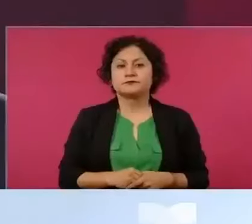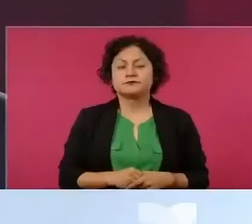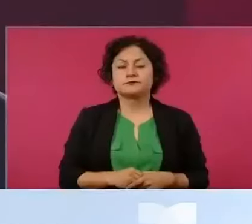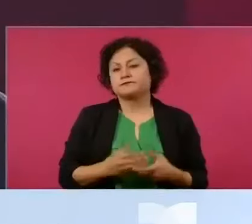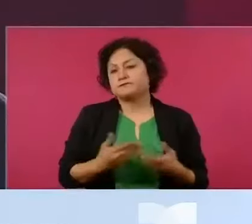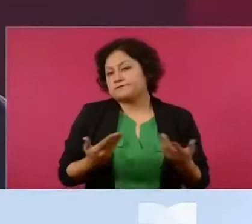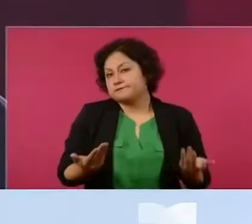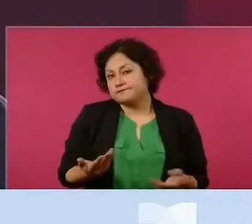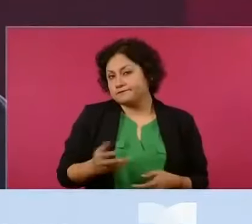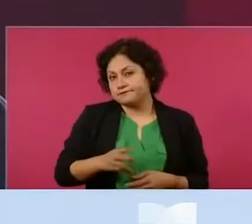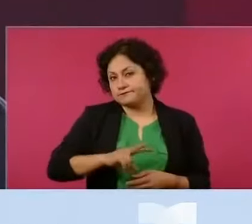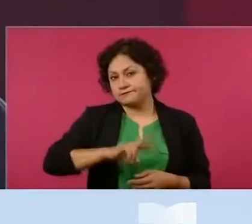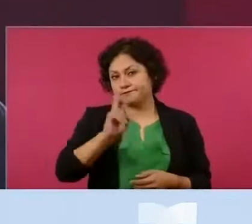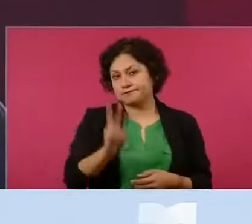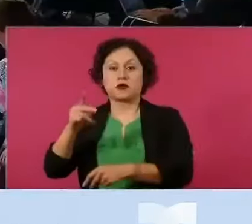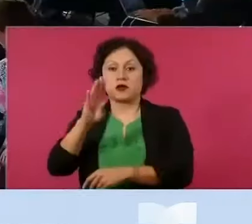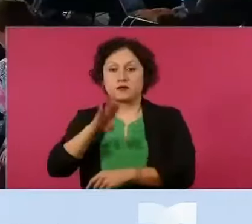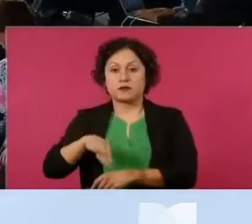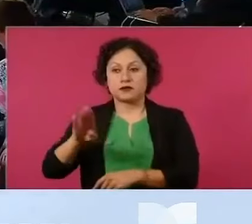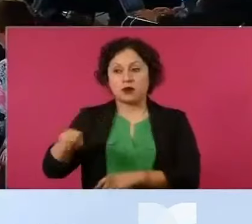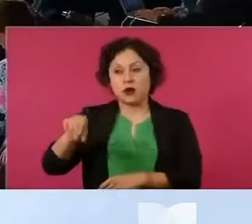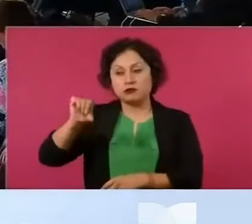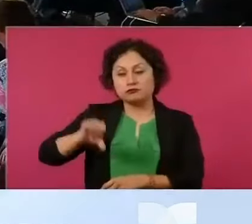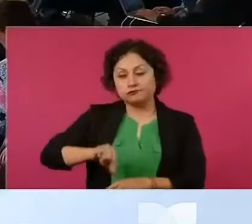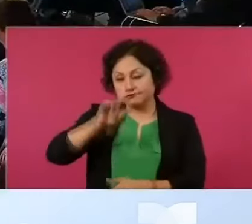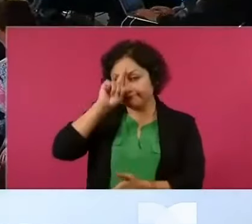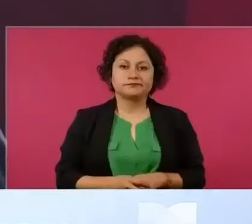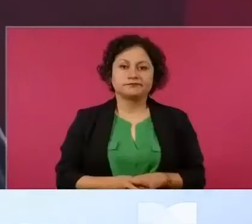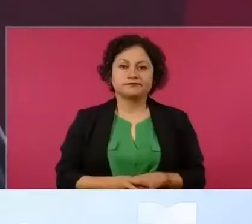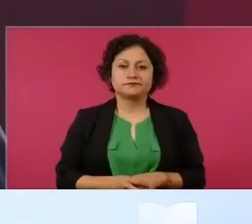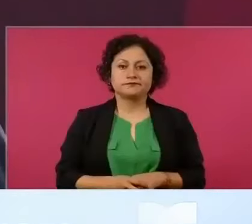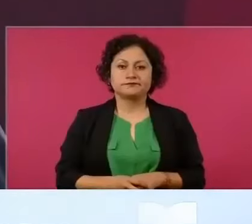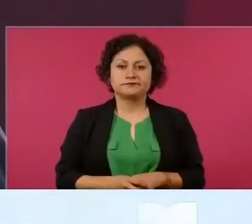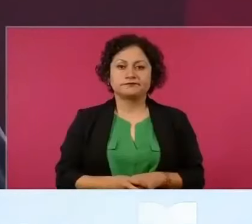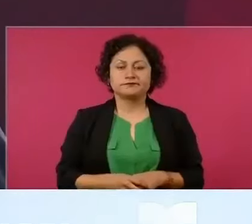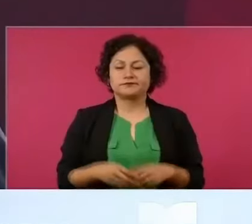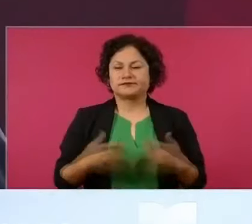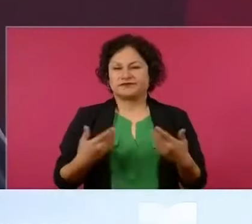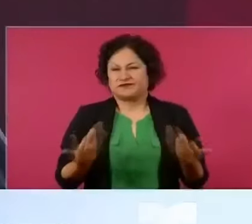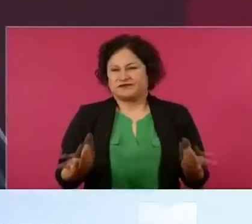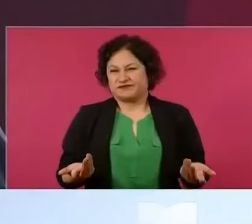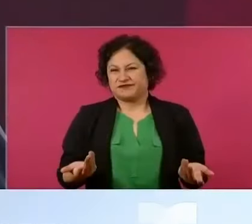PRESIDENTE CRITICÓ QUE ESTADOS UNIDOS HUBIERA DEJADO DE IMPORTAR EL AGUACATE MEXICANO.